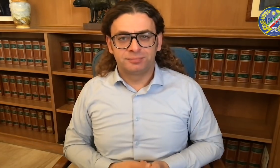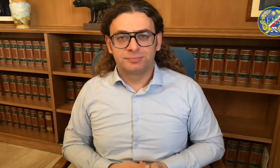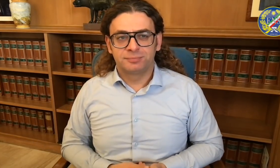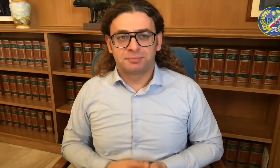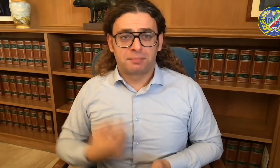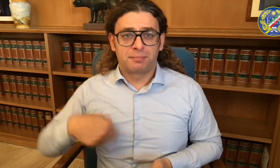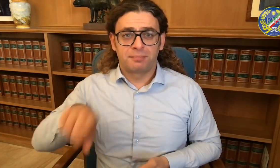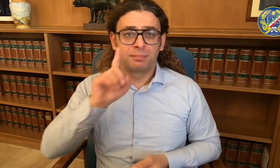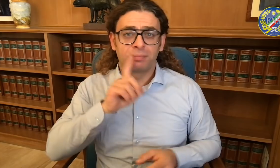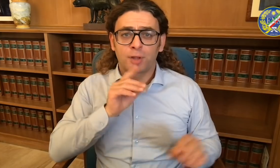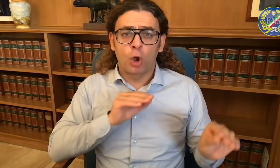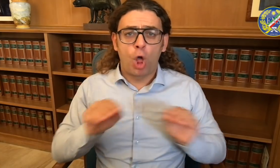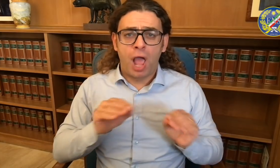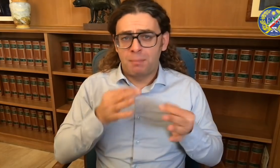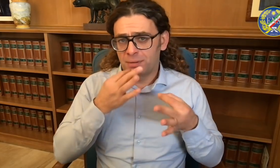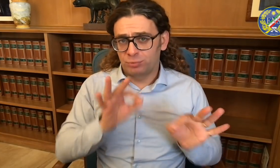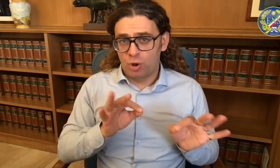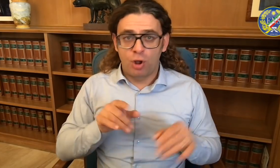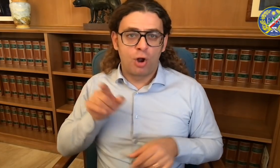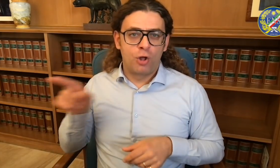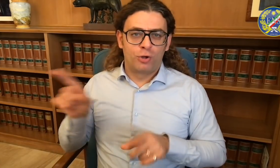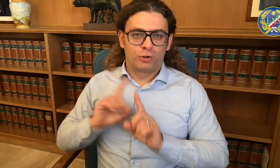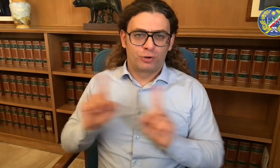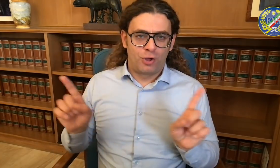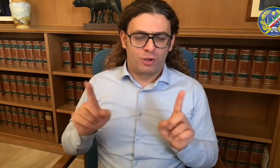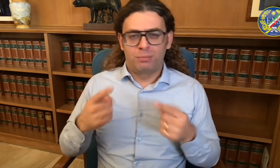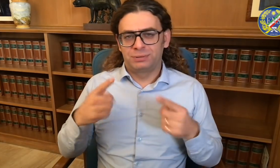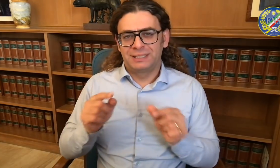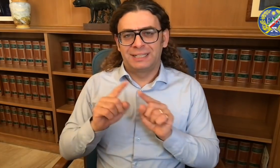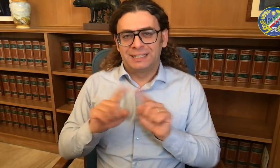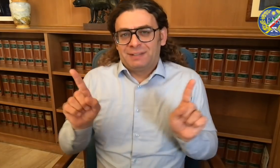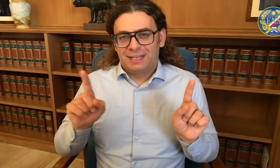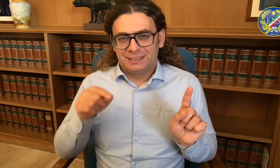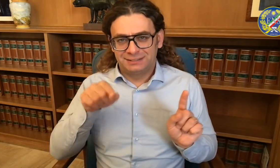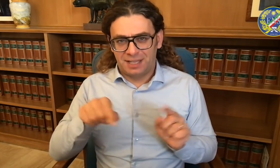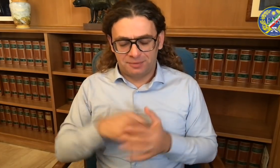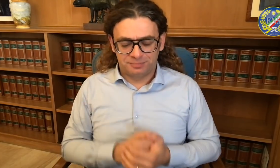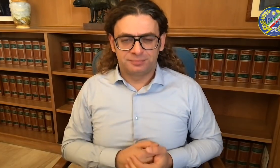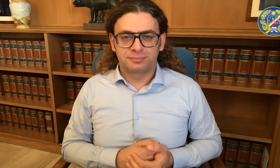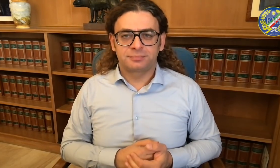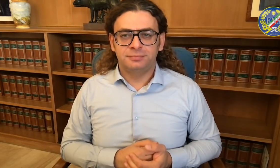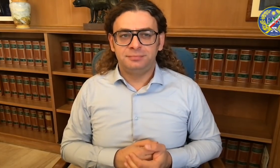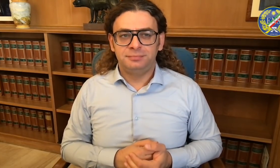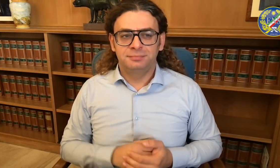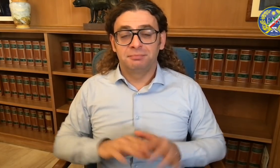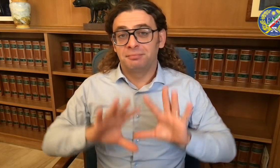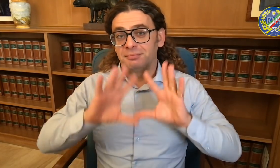possiamo essere collocate a differenza della categoria a cui la misura fa riferimento.